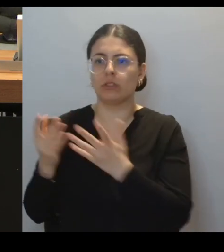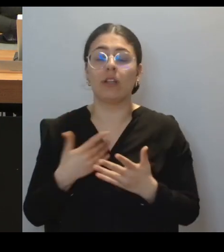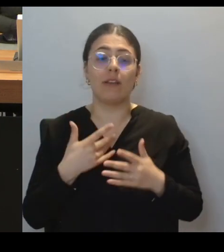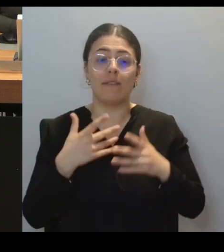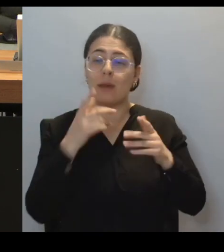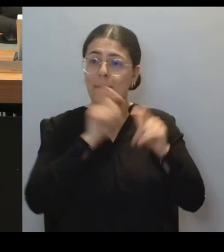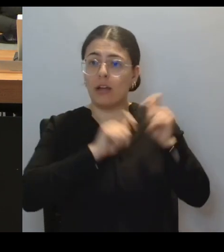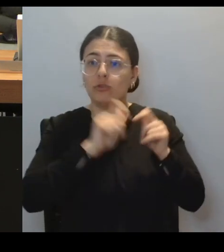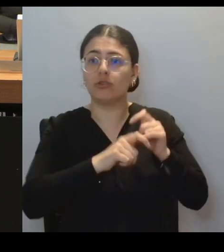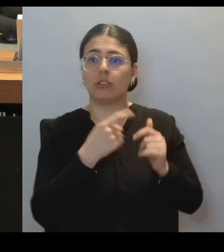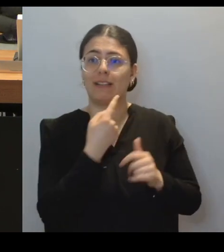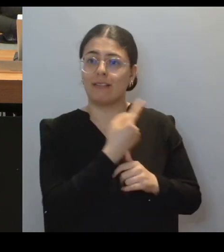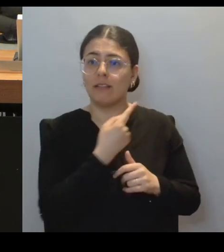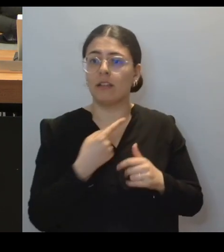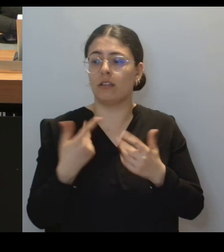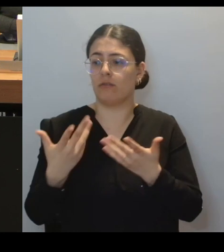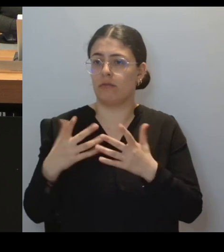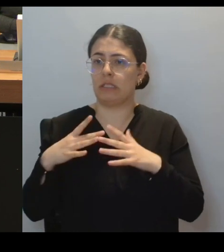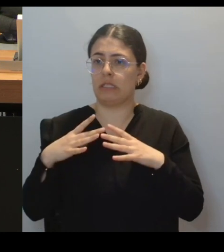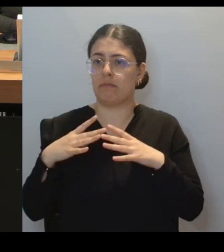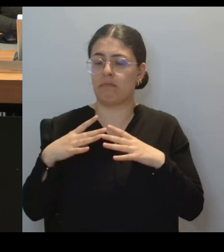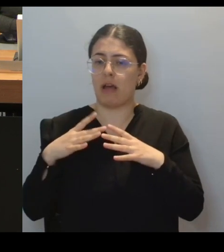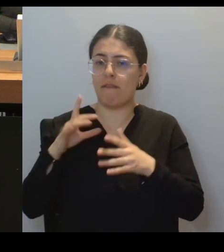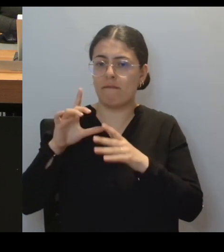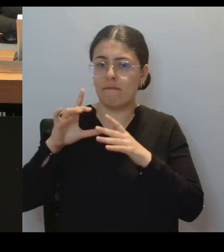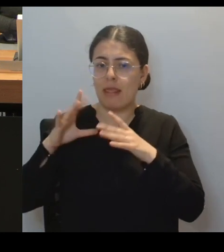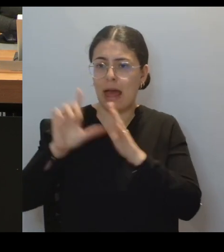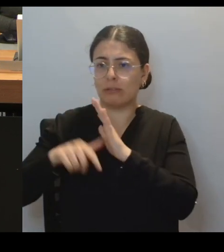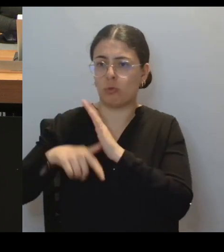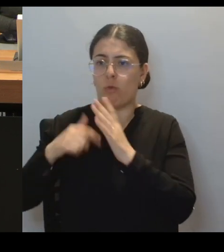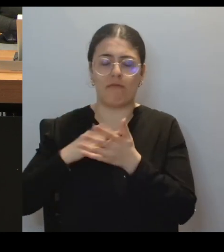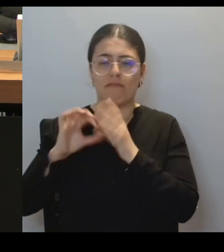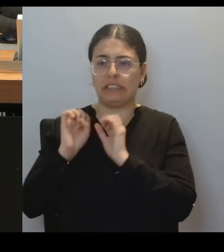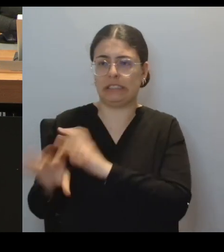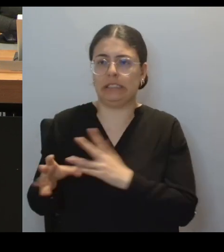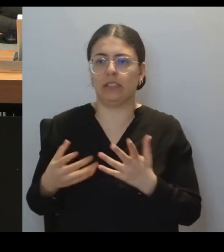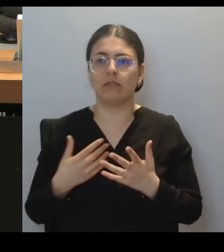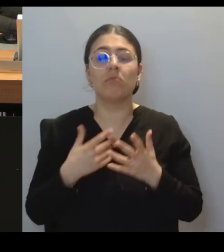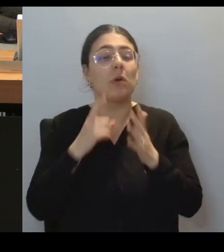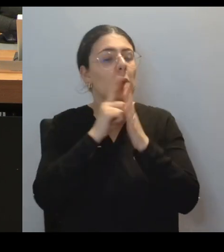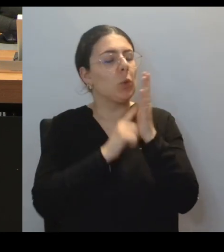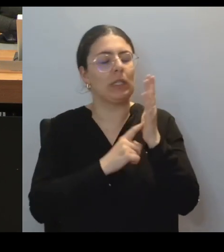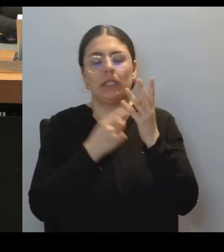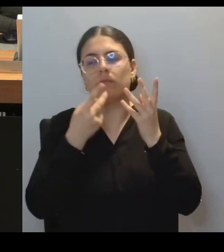Dies kann unterschiedlichste Gründe haben. Herr Schatz mahnte in der Beratung, dass es auch viele